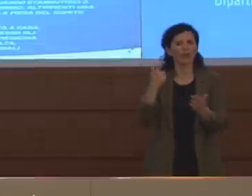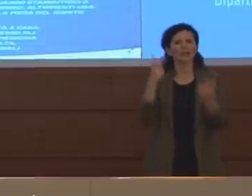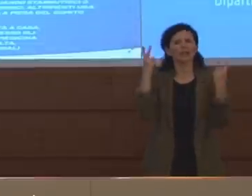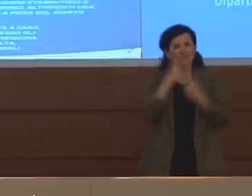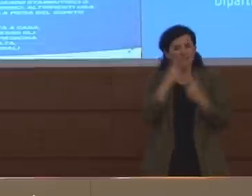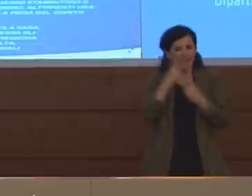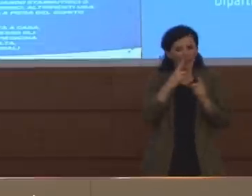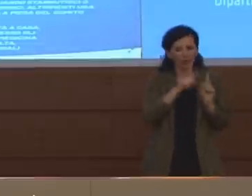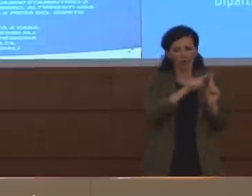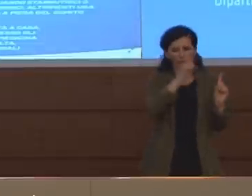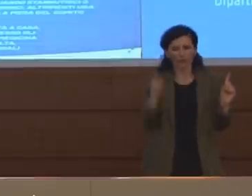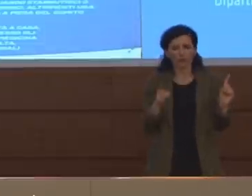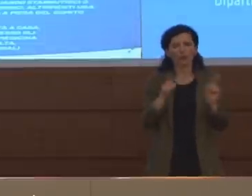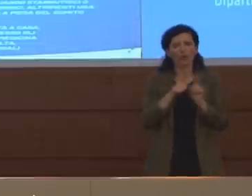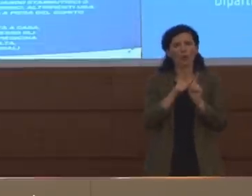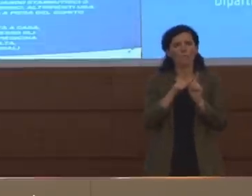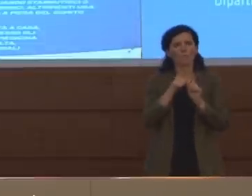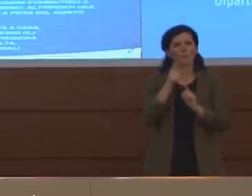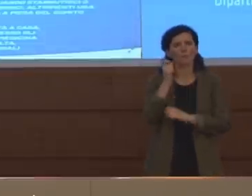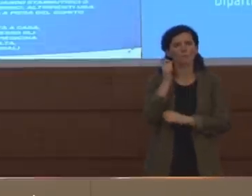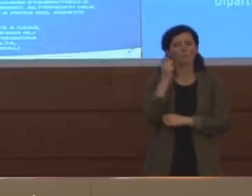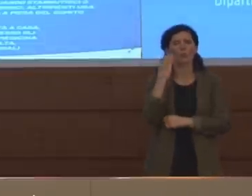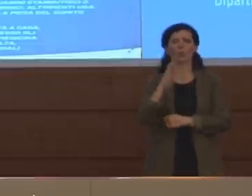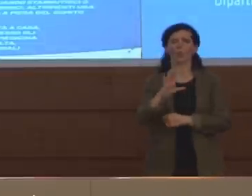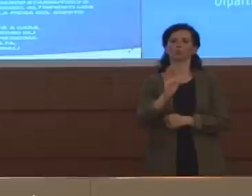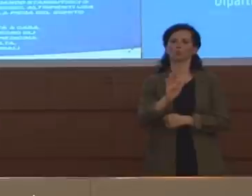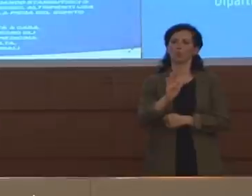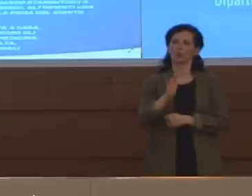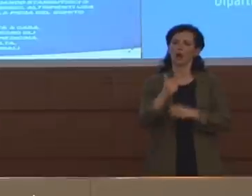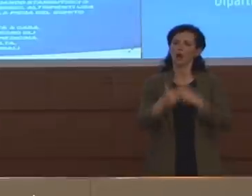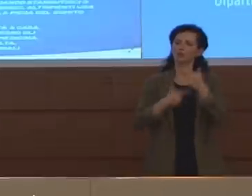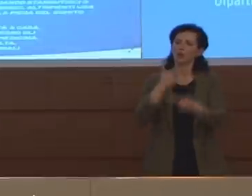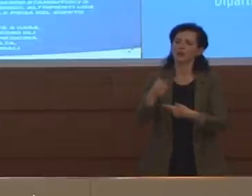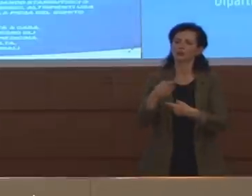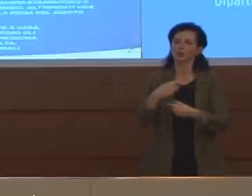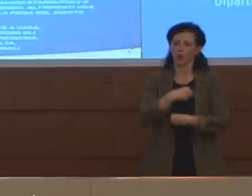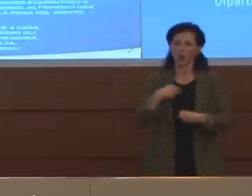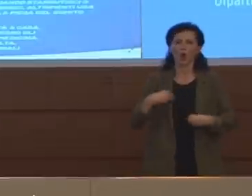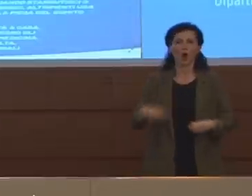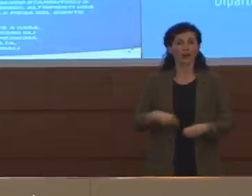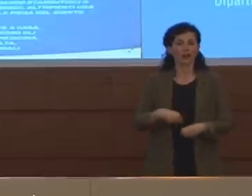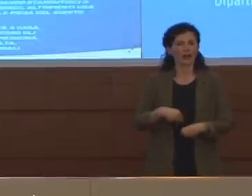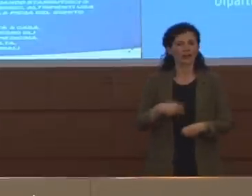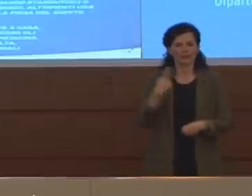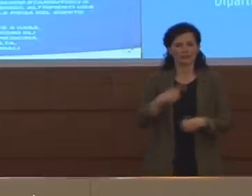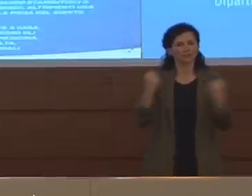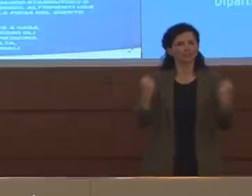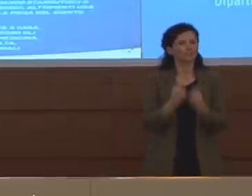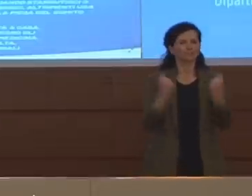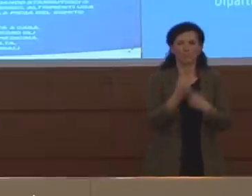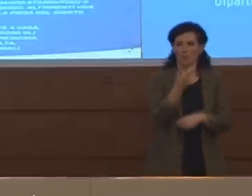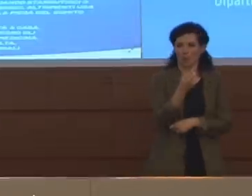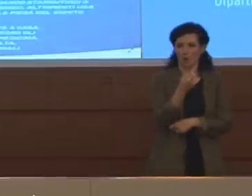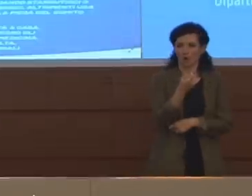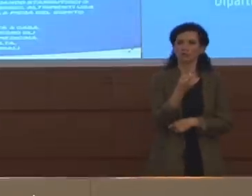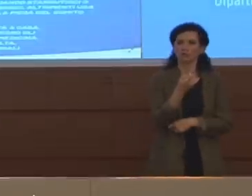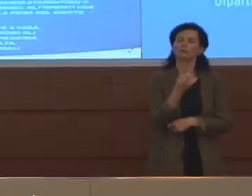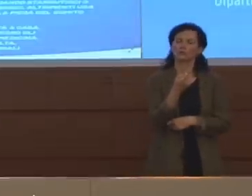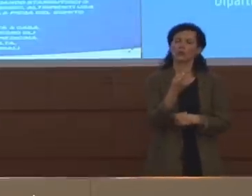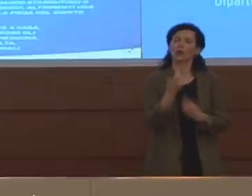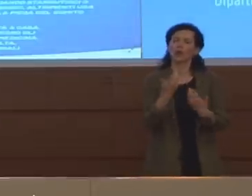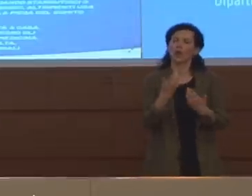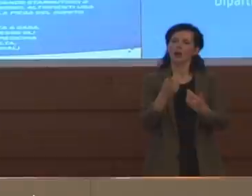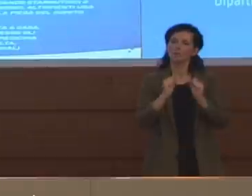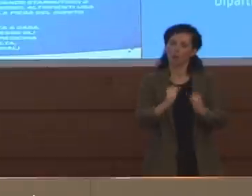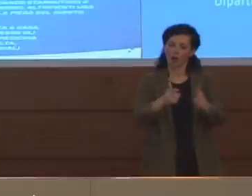promossa e che deve permeare le coscienze di ognuno di noi, perchè con la